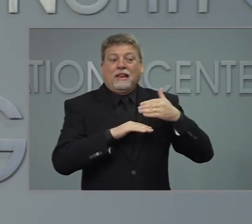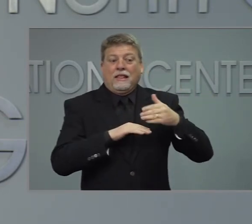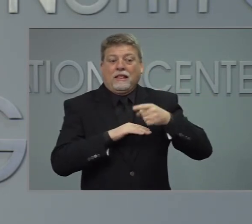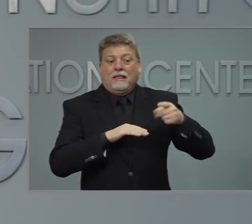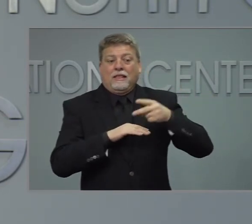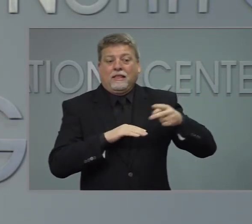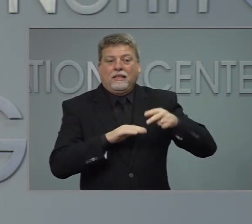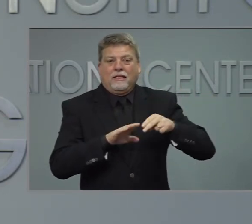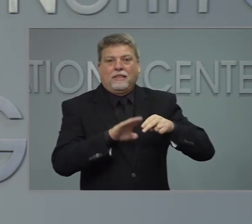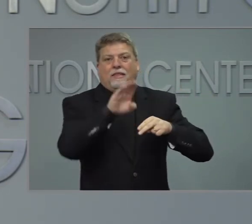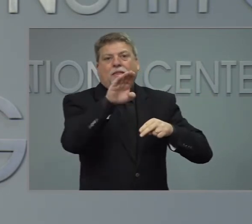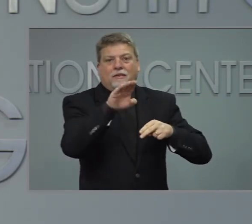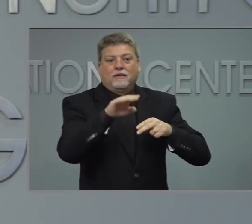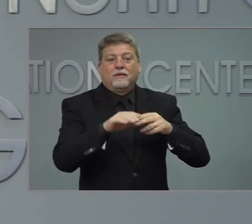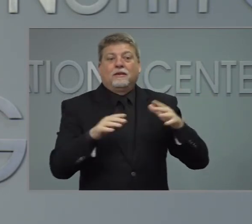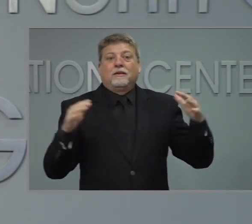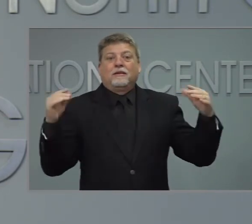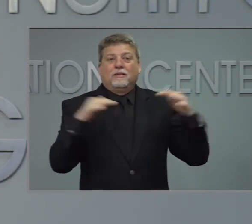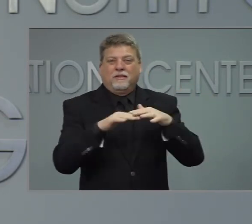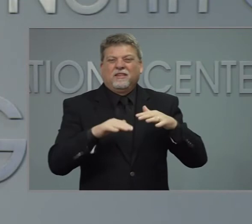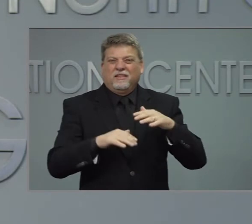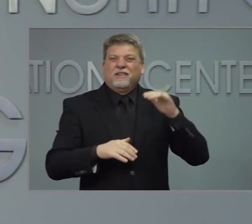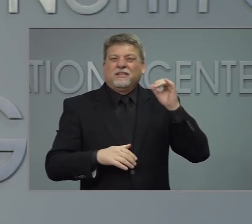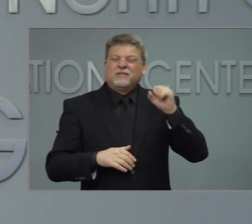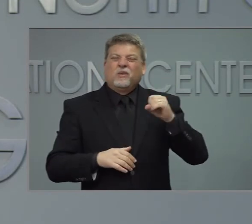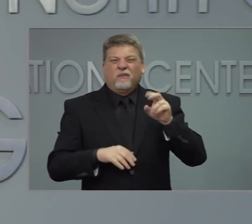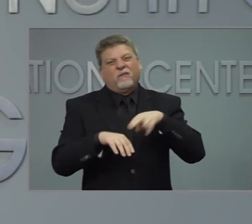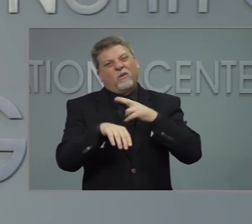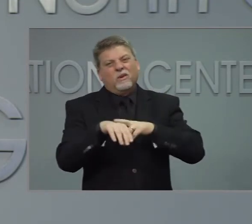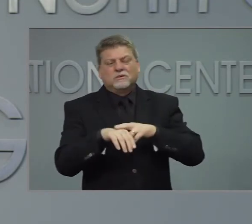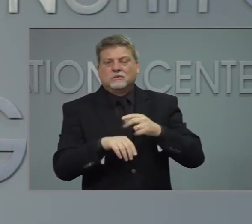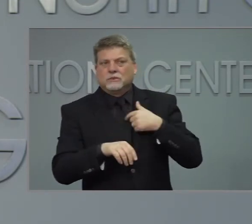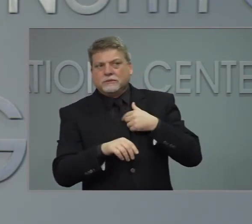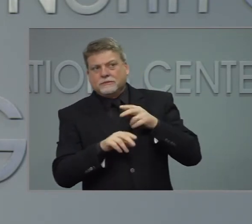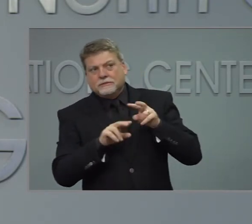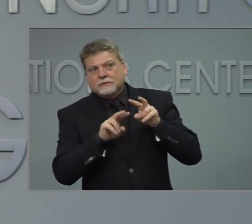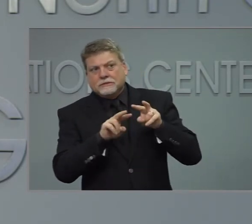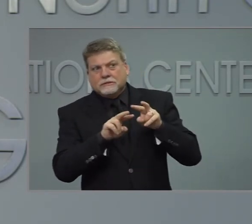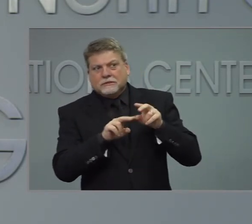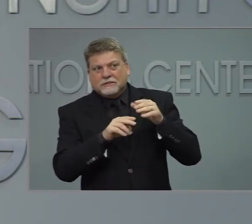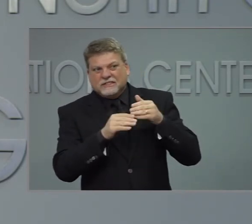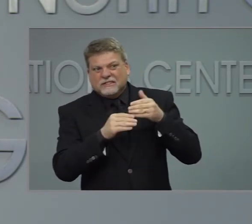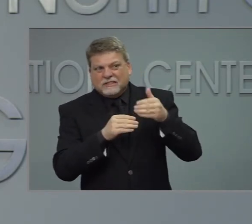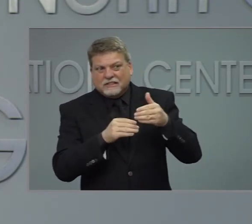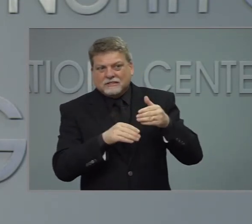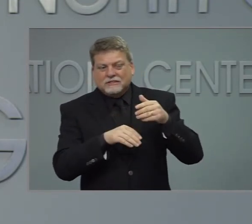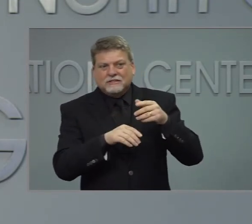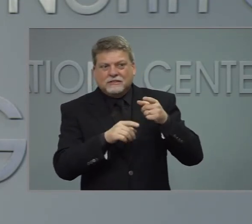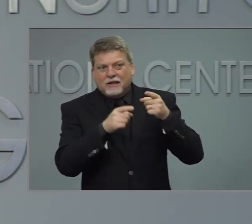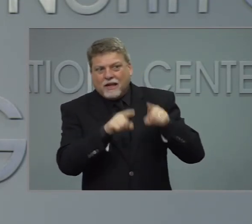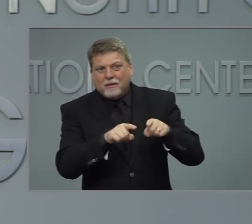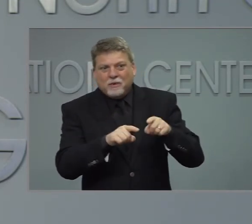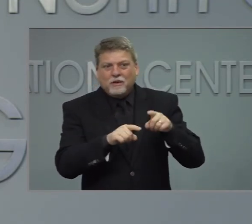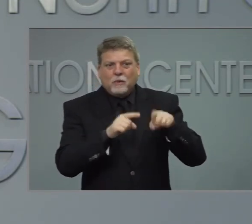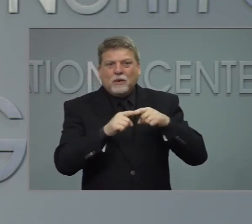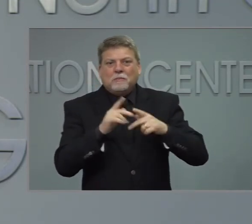Con sus familiares y en reuniones informales, y siempre nos inquieta cuando hay periodos de tiempo en que esto sucede.